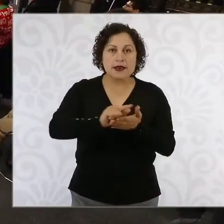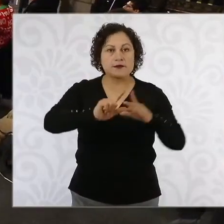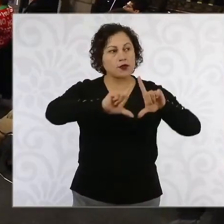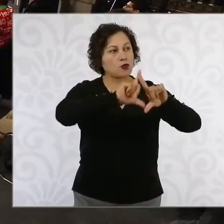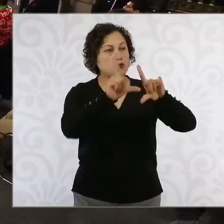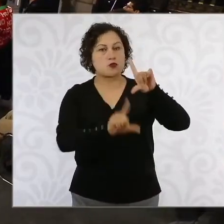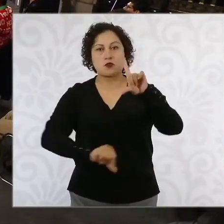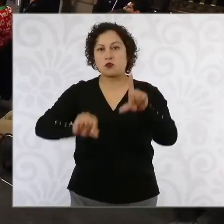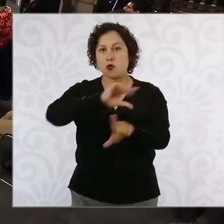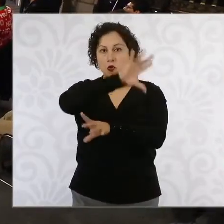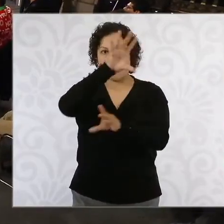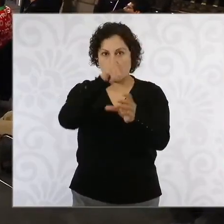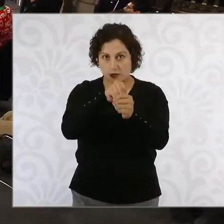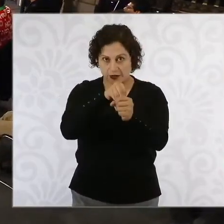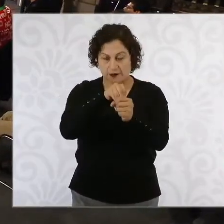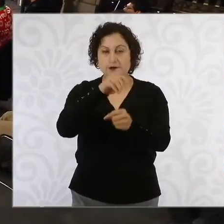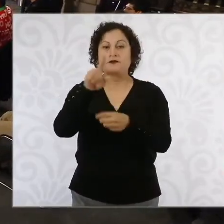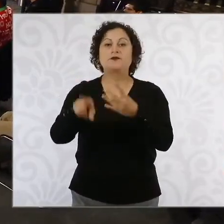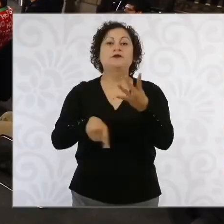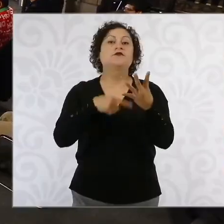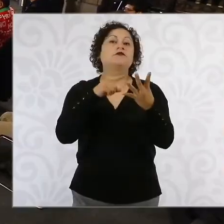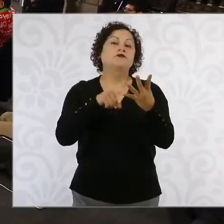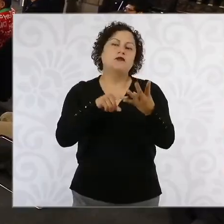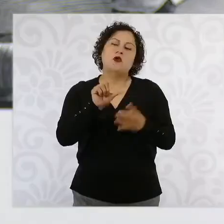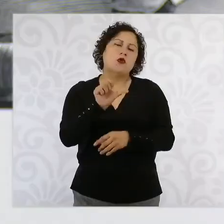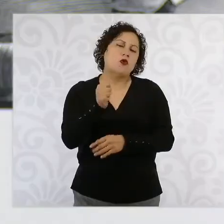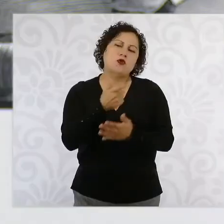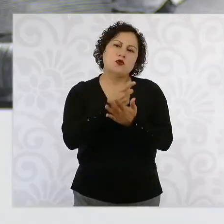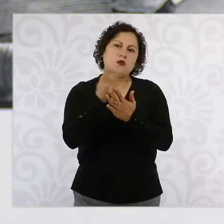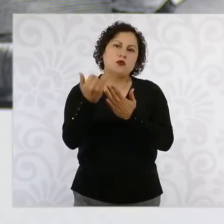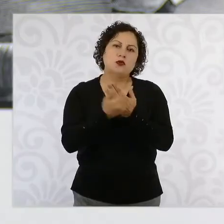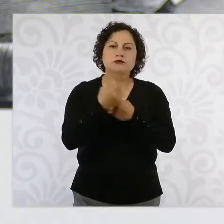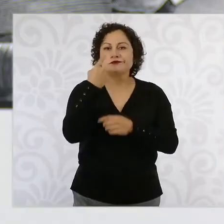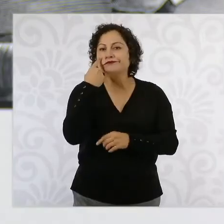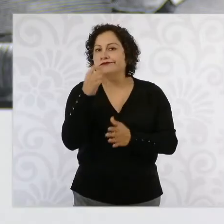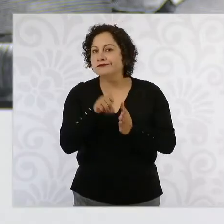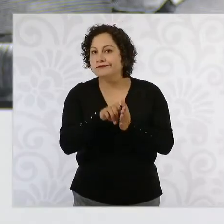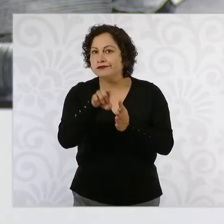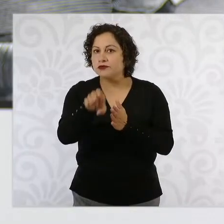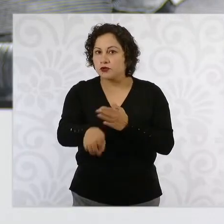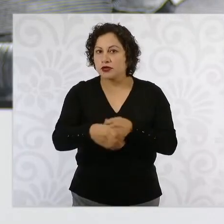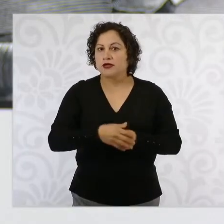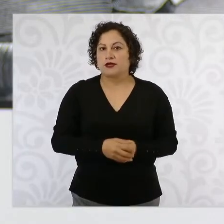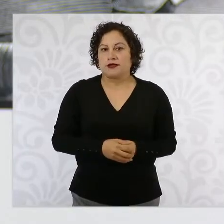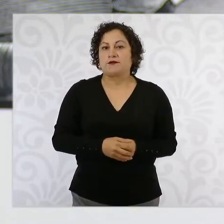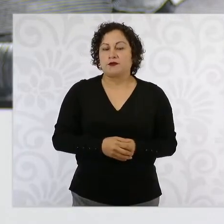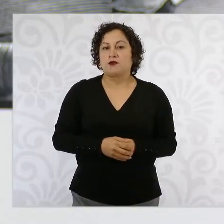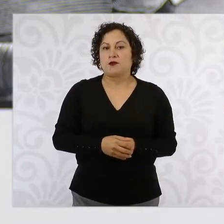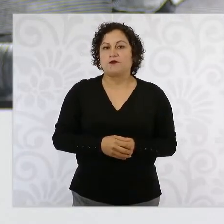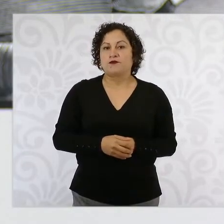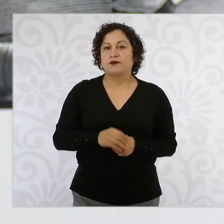y además hay otros proyectos Como por ejemplo el parque de economía circular que va a ser en